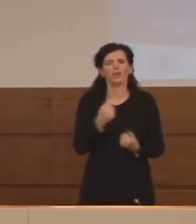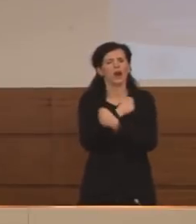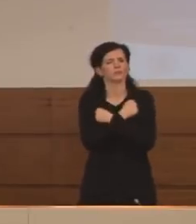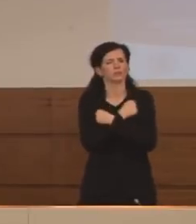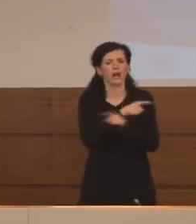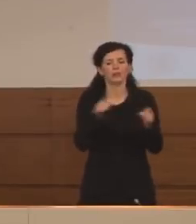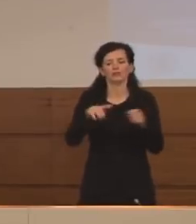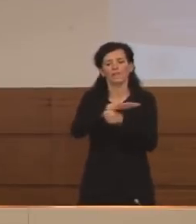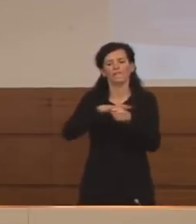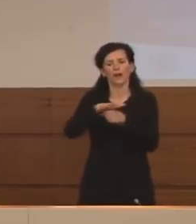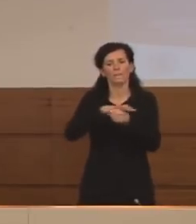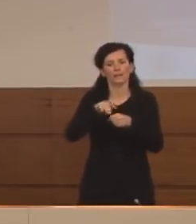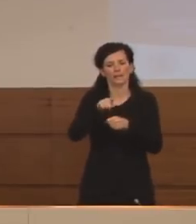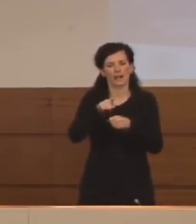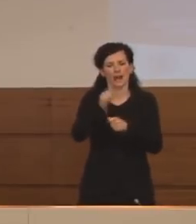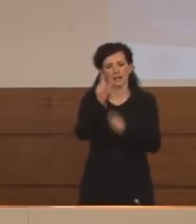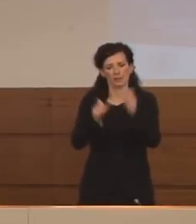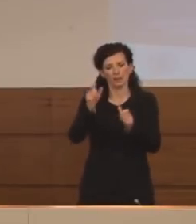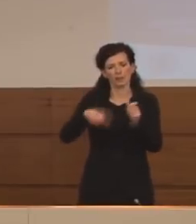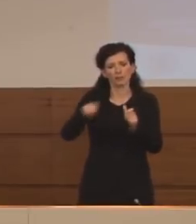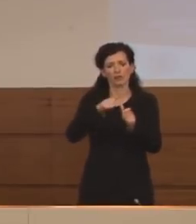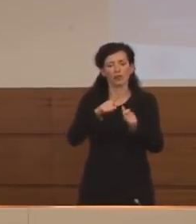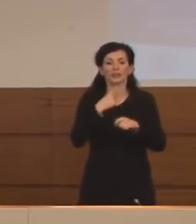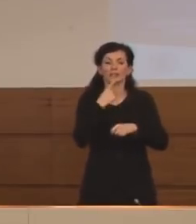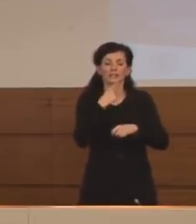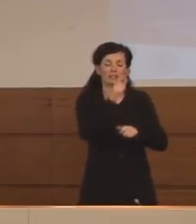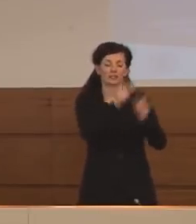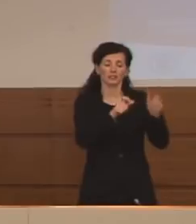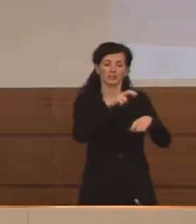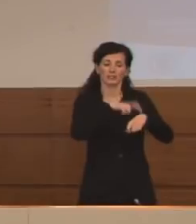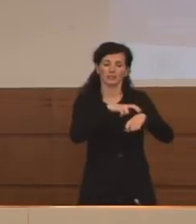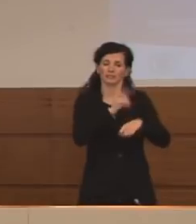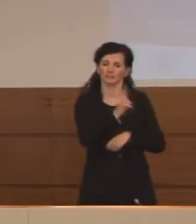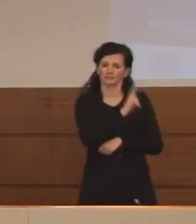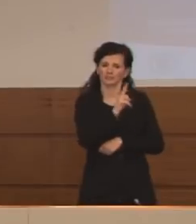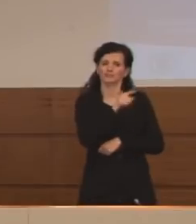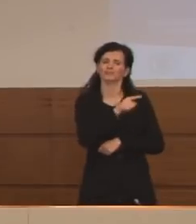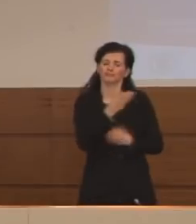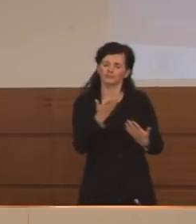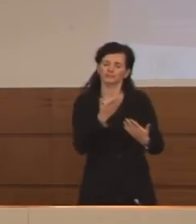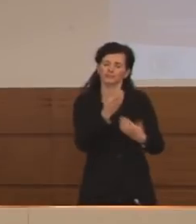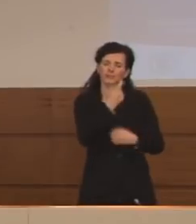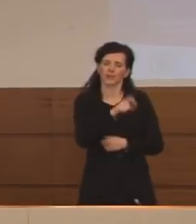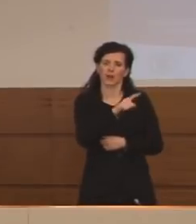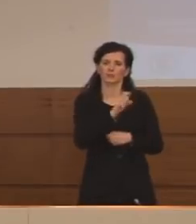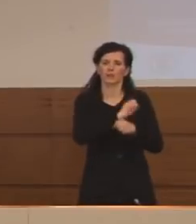del personale sanitario che è decedutio per il contrasto al coronavirus.